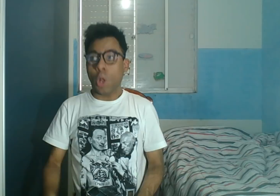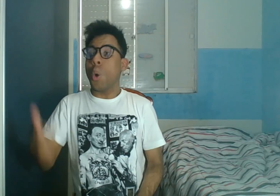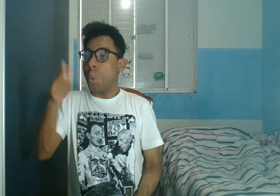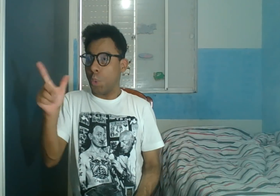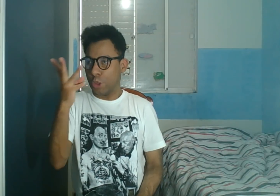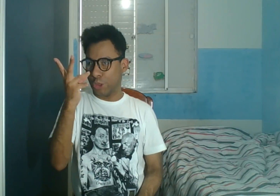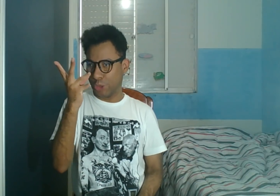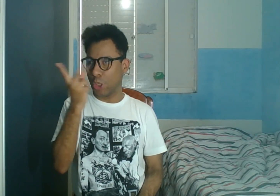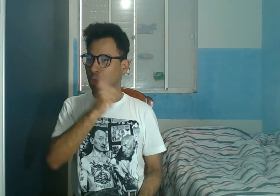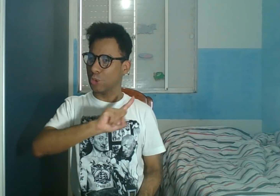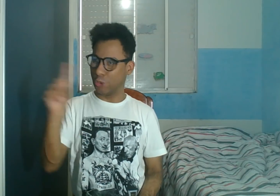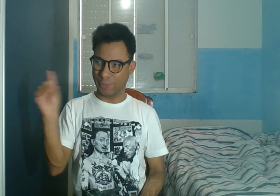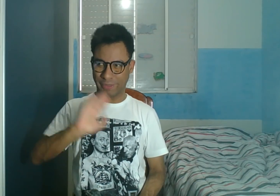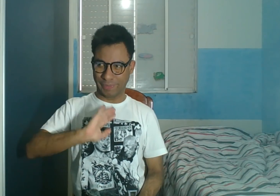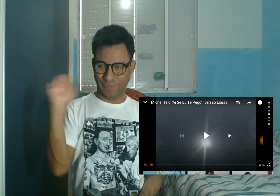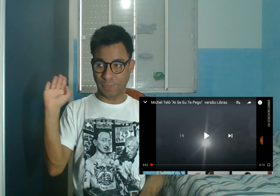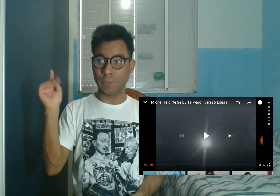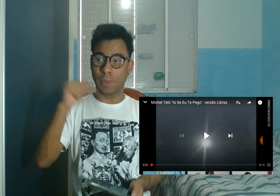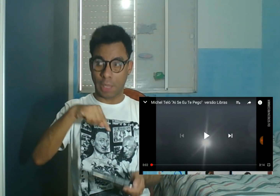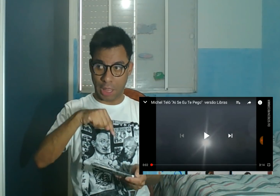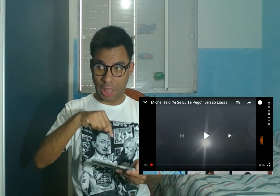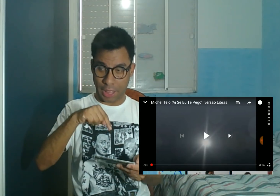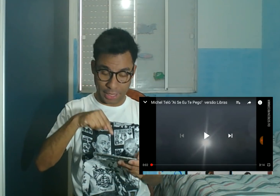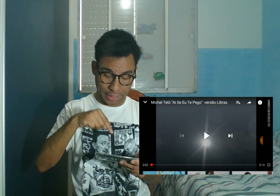é outro vídeo terceira é ultima!